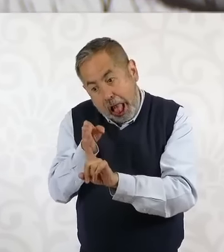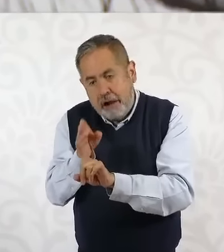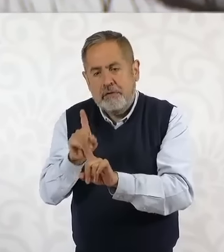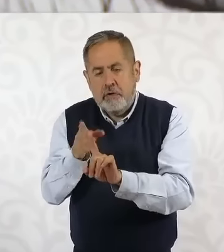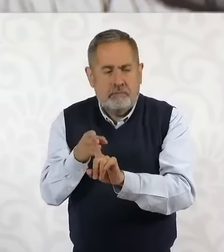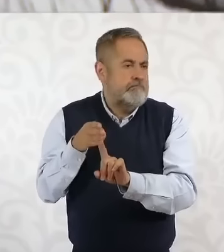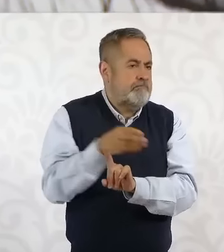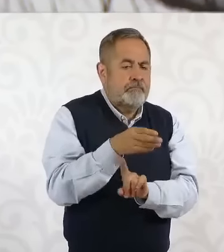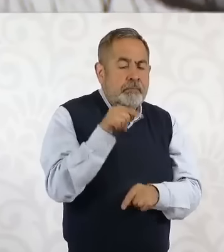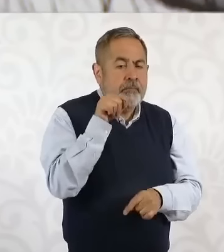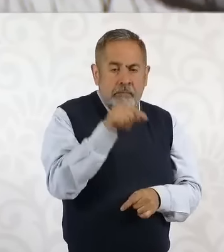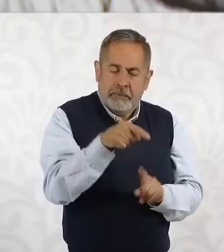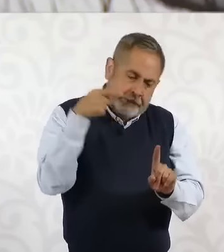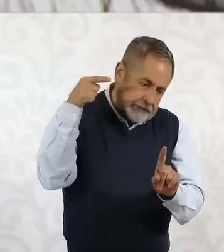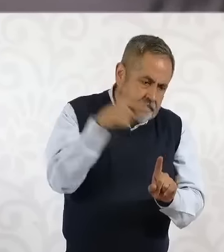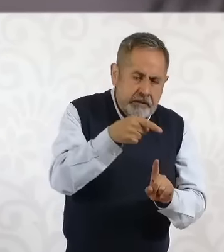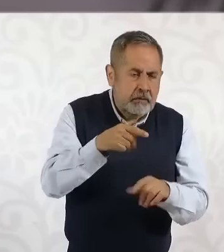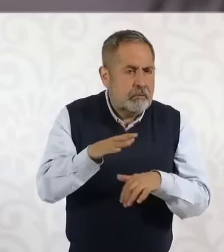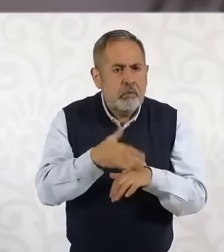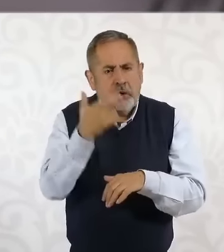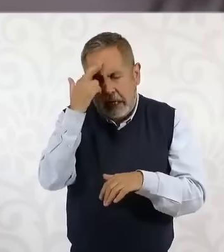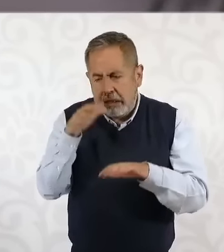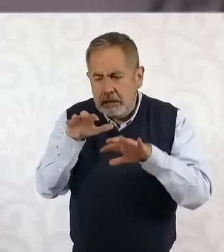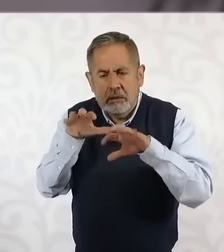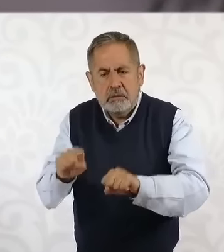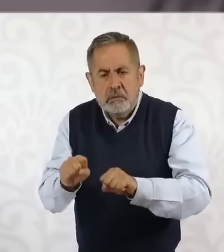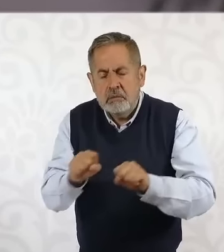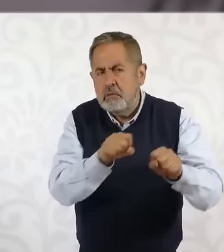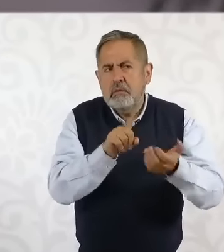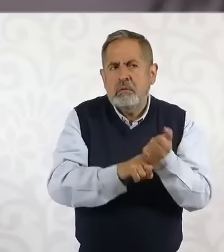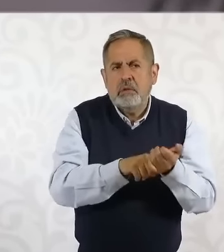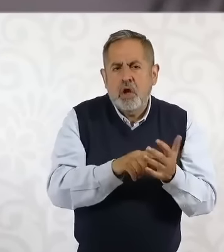El elemento central de lo que hemos planteado es si hubo participación del gobierno de los